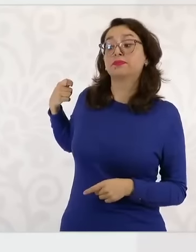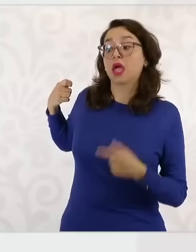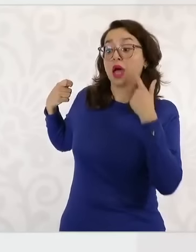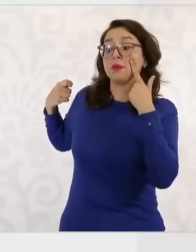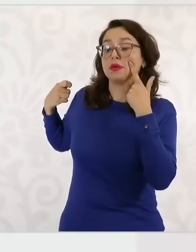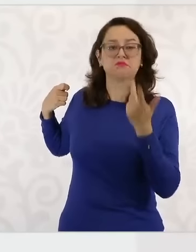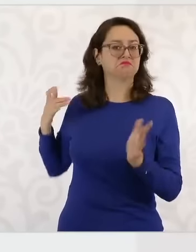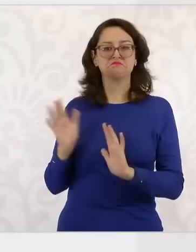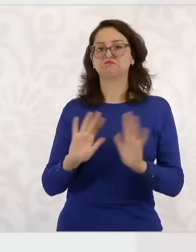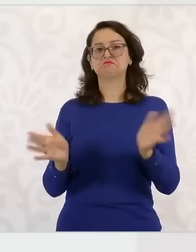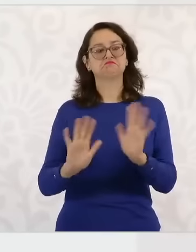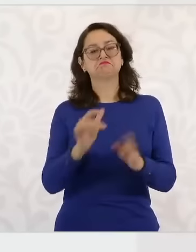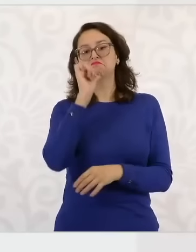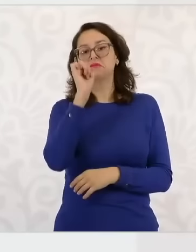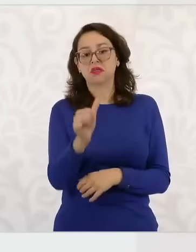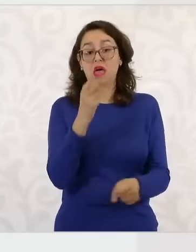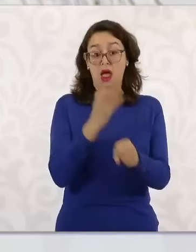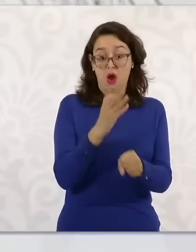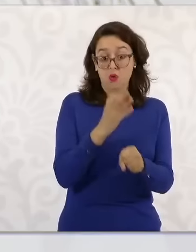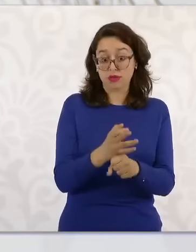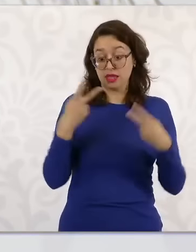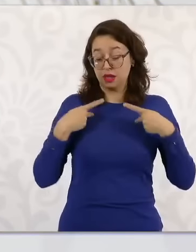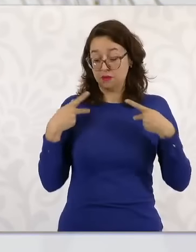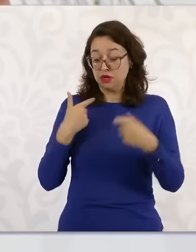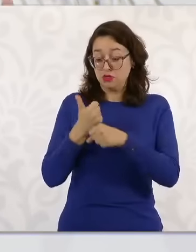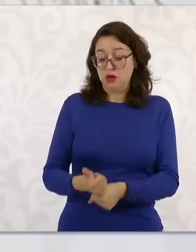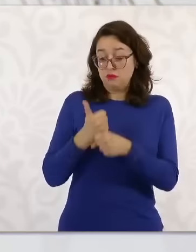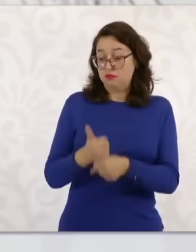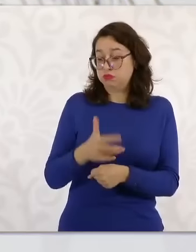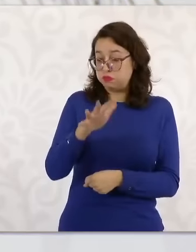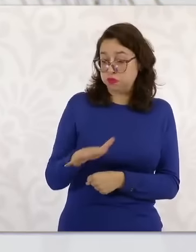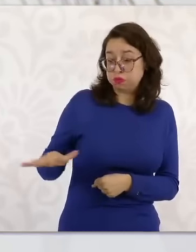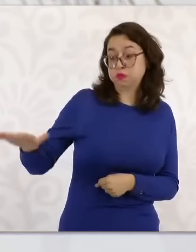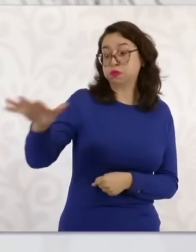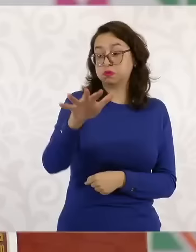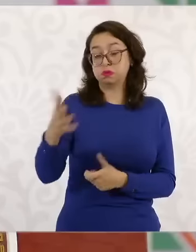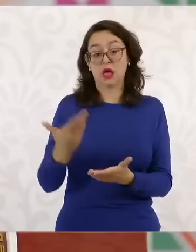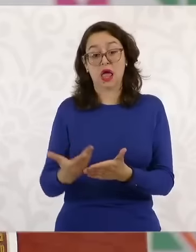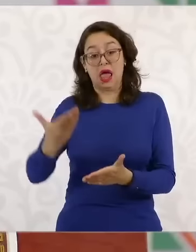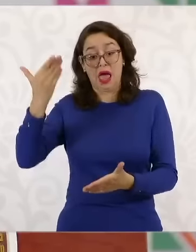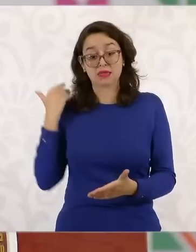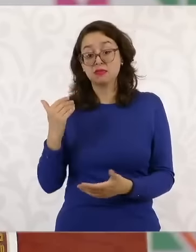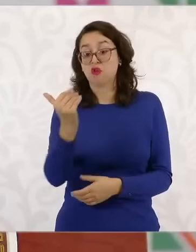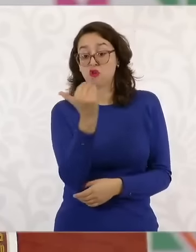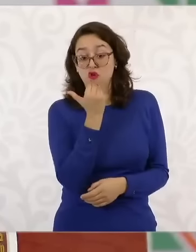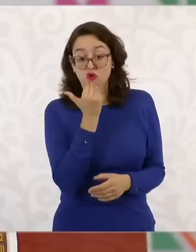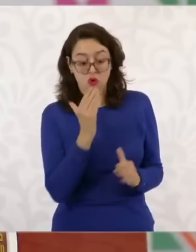a los damnificados, que antes llegaban las canastas con logotipos del candidato,